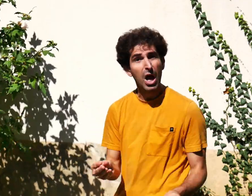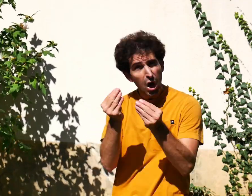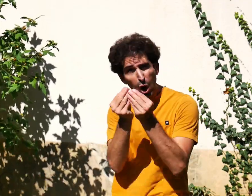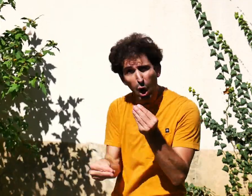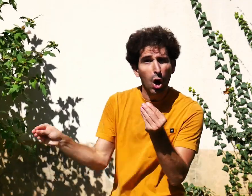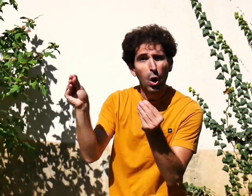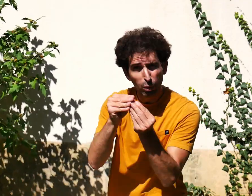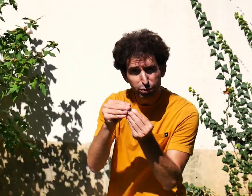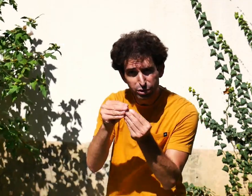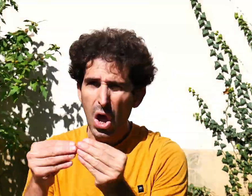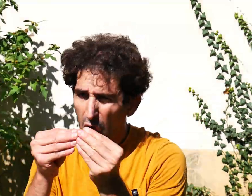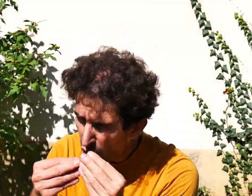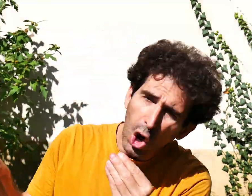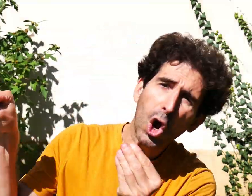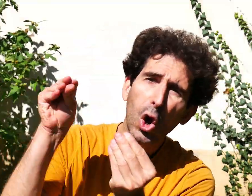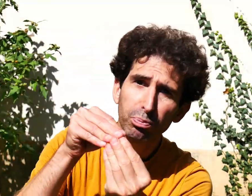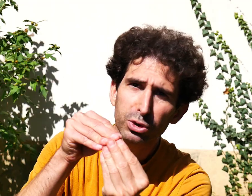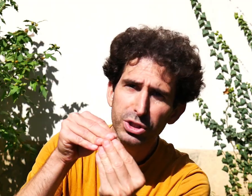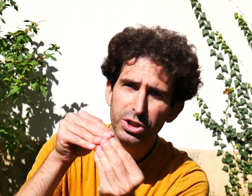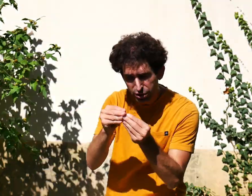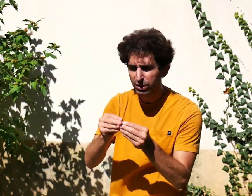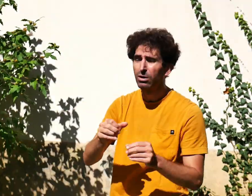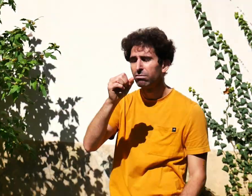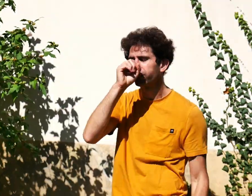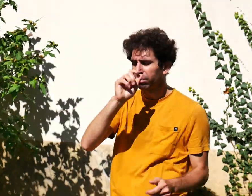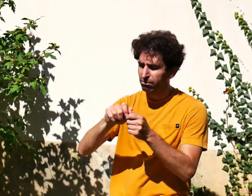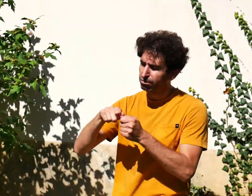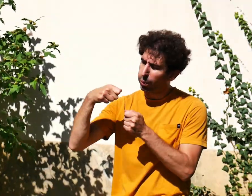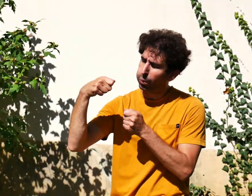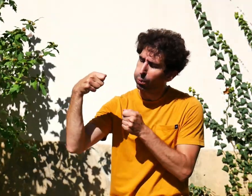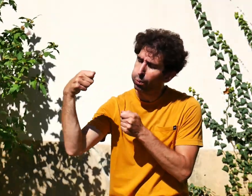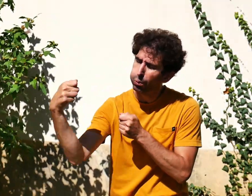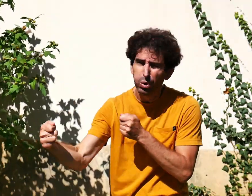En plus, leur copulation est longue.